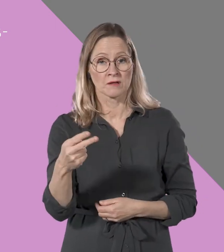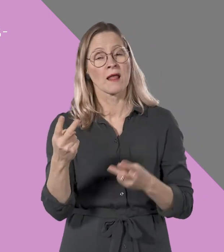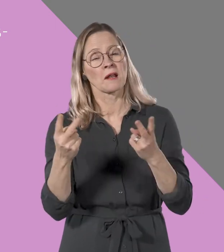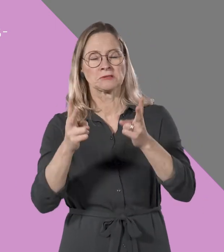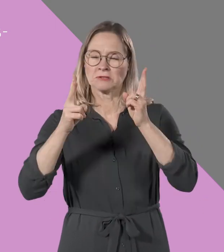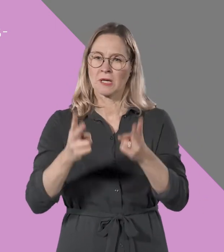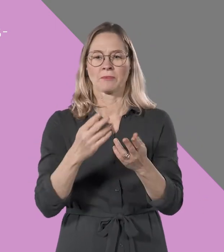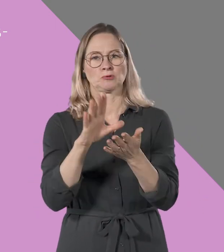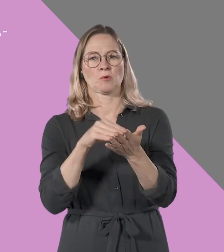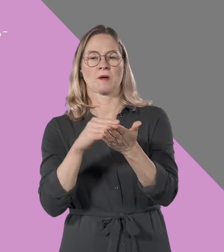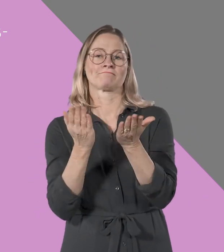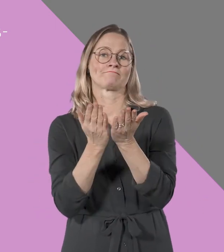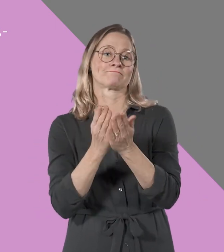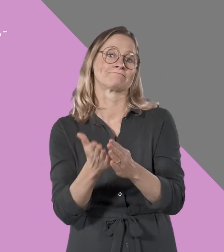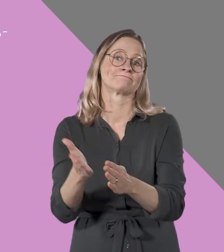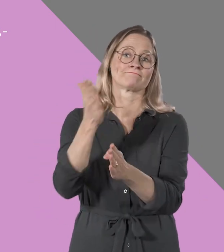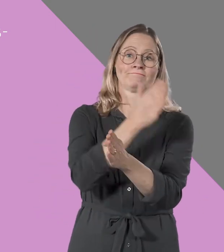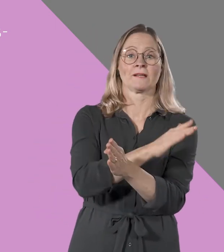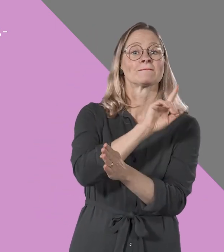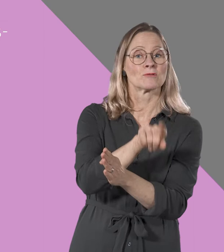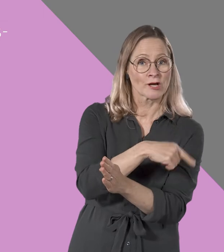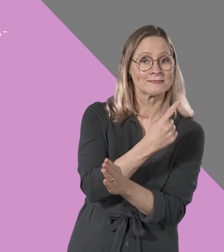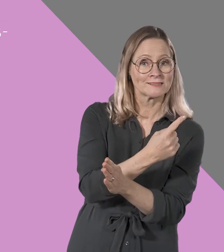eli samalla summalla kuin edellisinäkin vuosina.